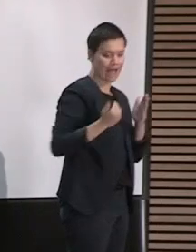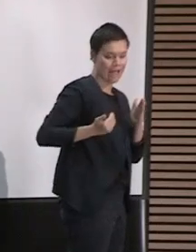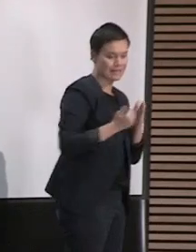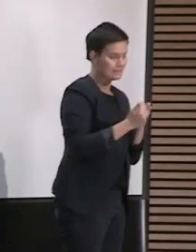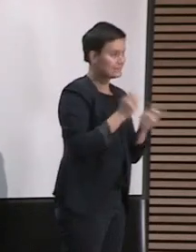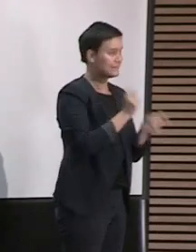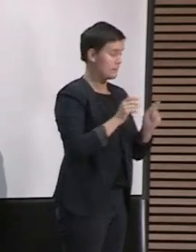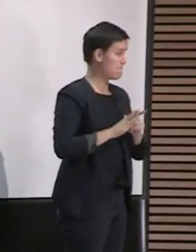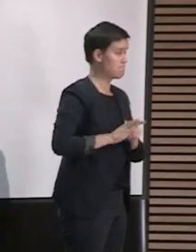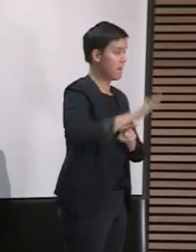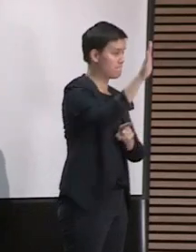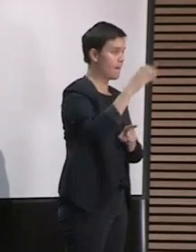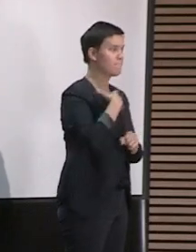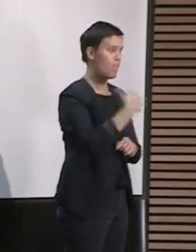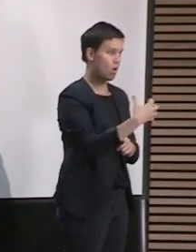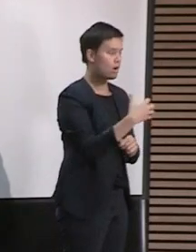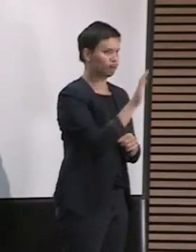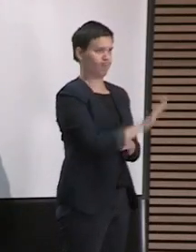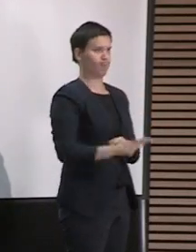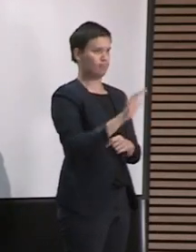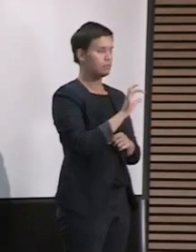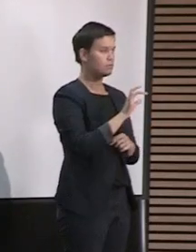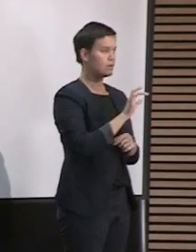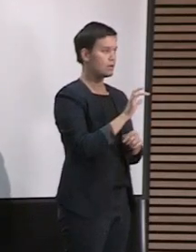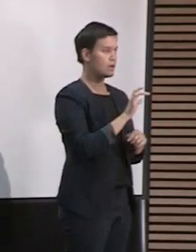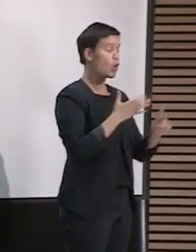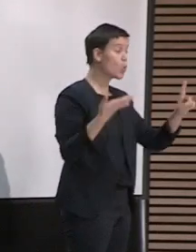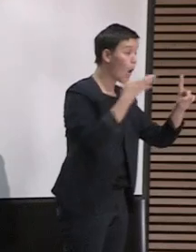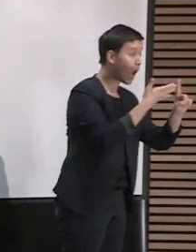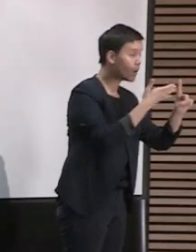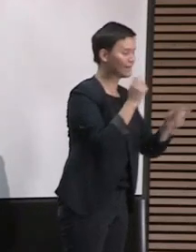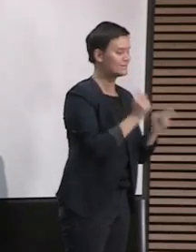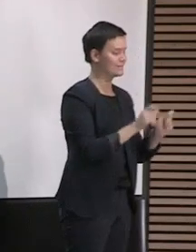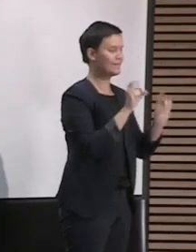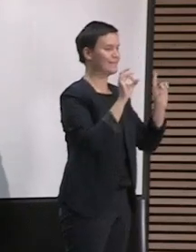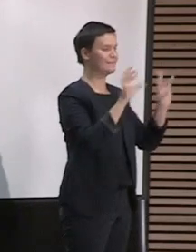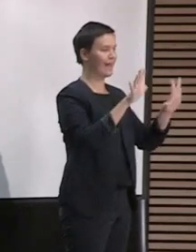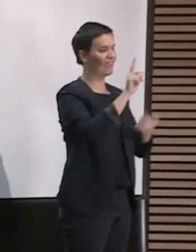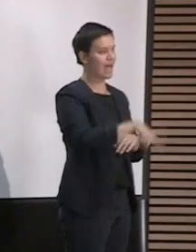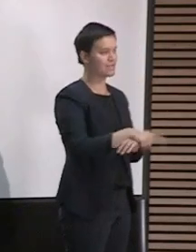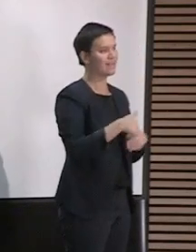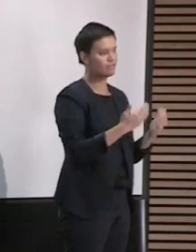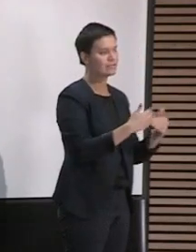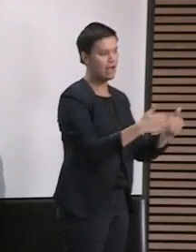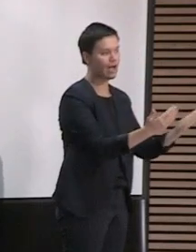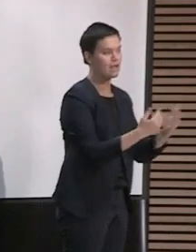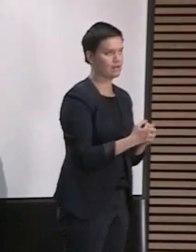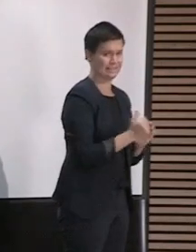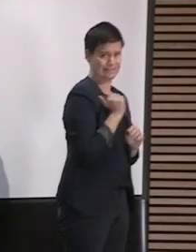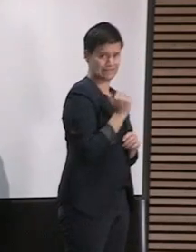kii atu e hia nga mahi. I roto i te wiki kua hipa engari ko